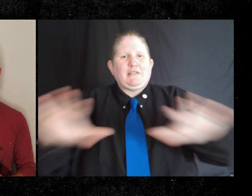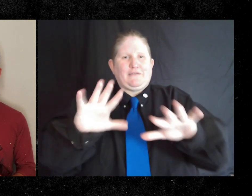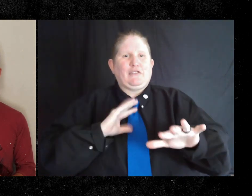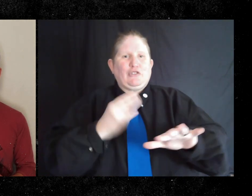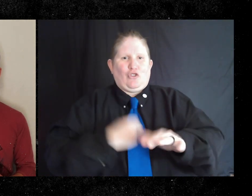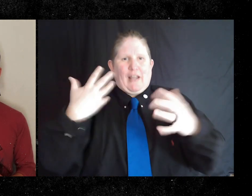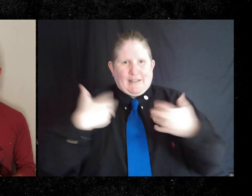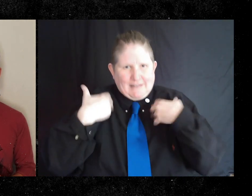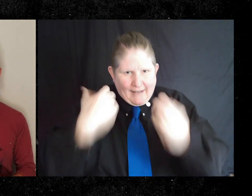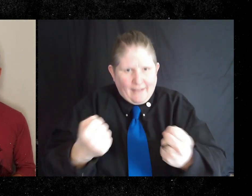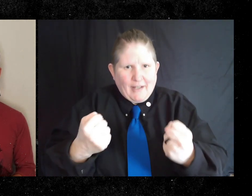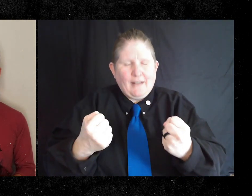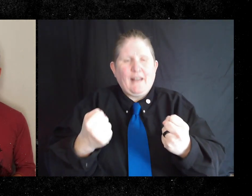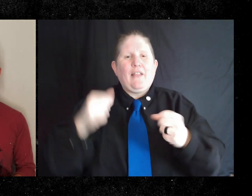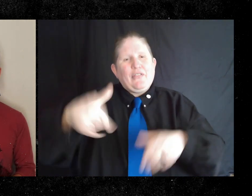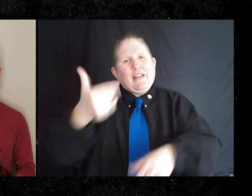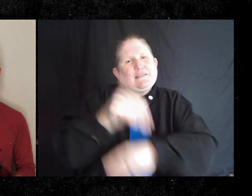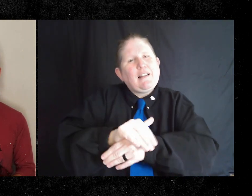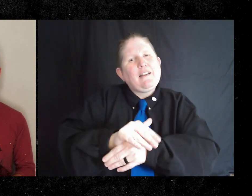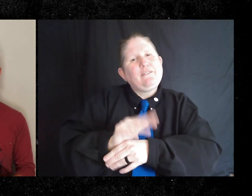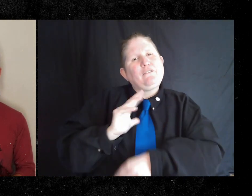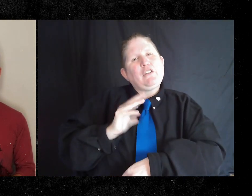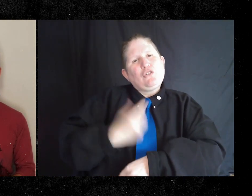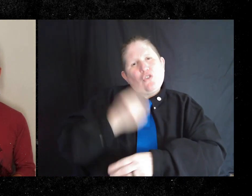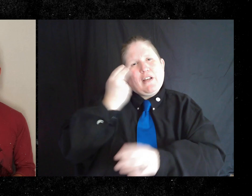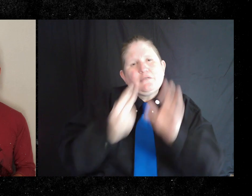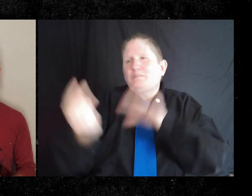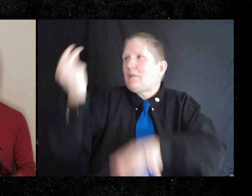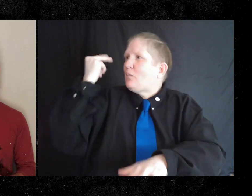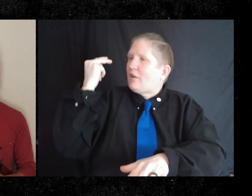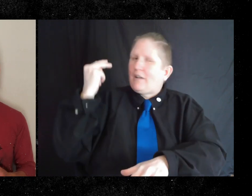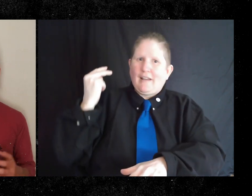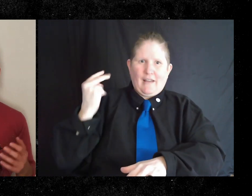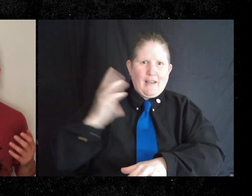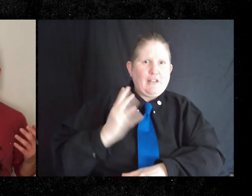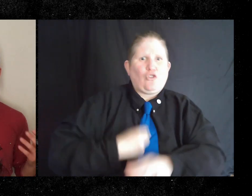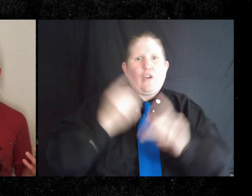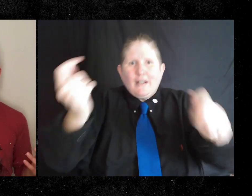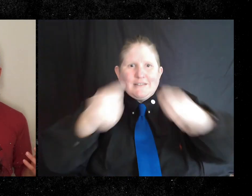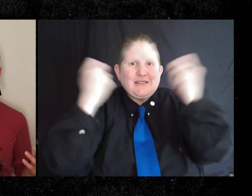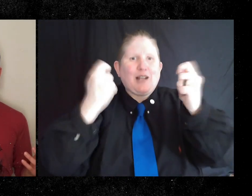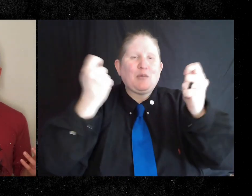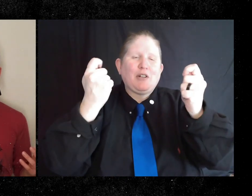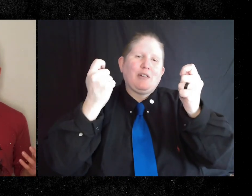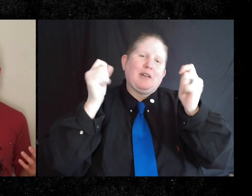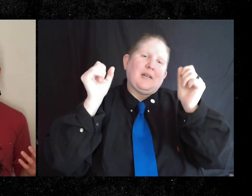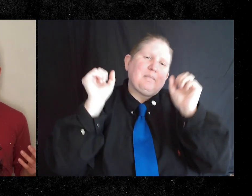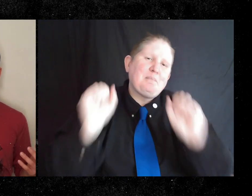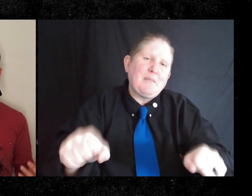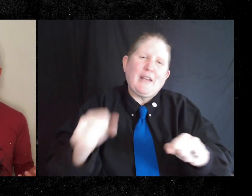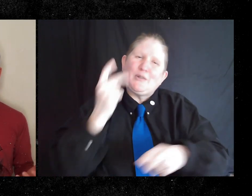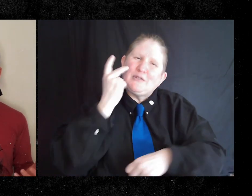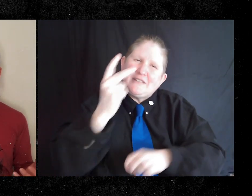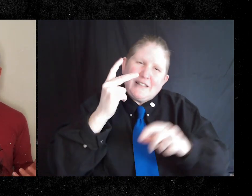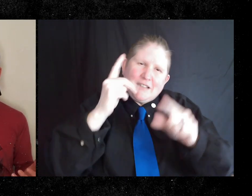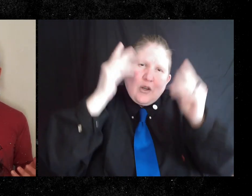esta noche es para la memoria trans y para la celebración trans. Que todos los que buscan esperanza en la sanación trans,